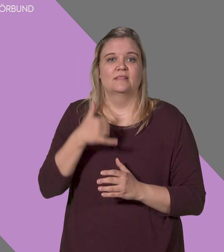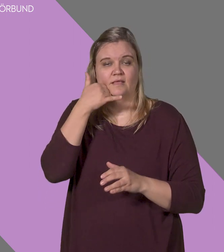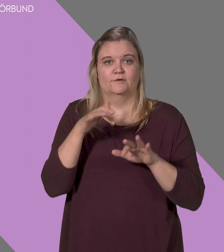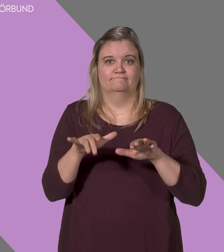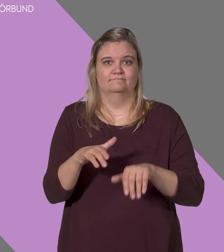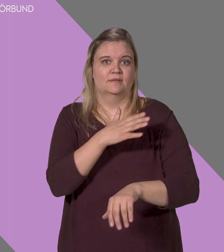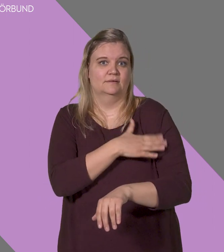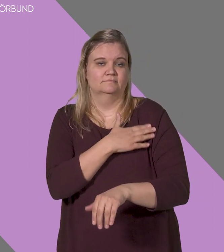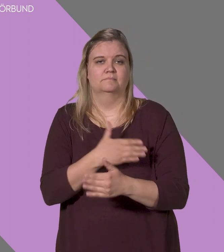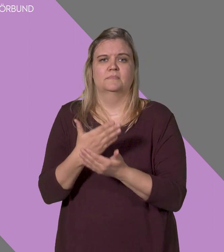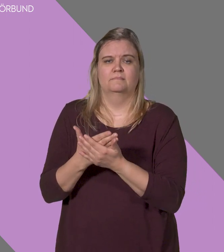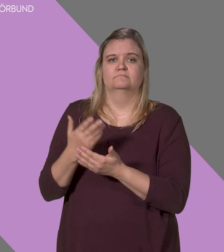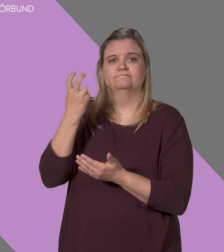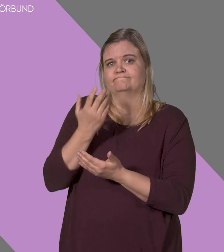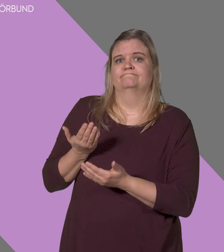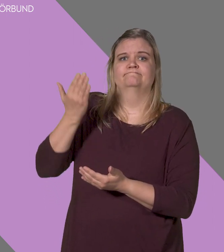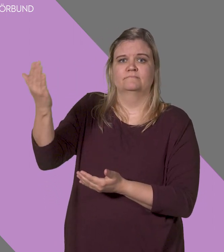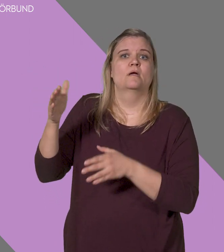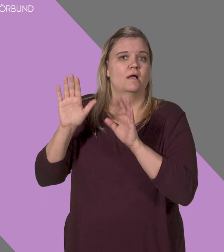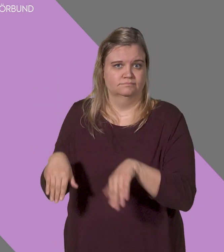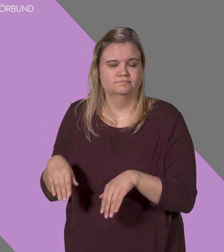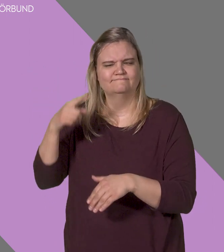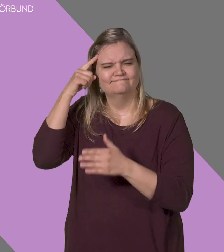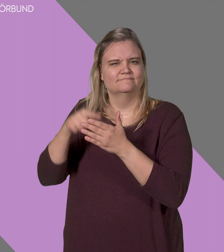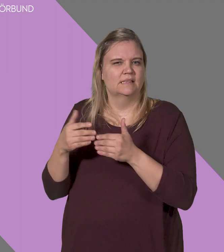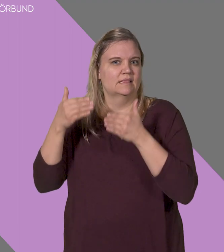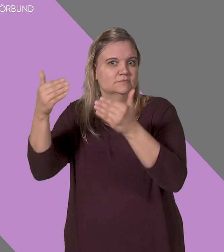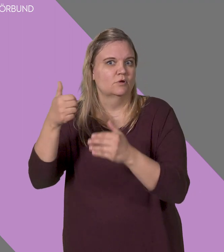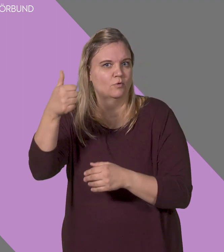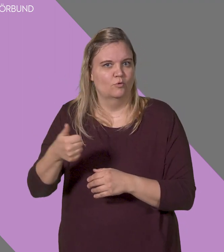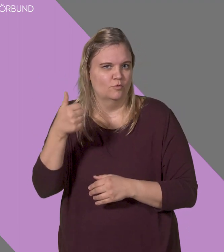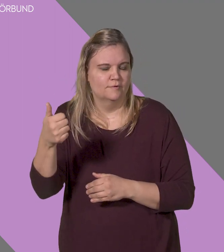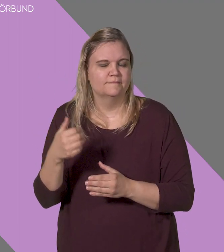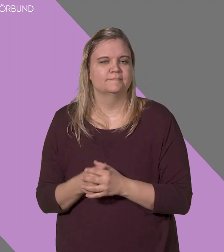Texttelefontjänsten ansöker om finansiering för nästa år.